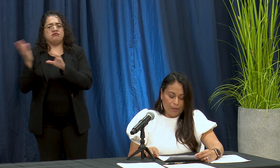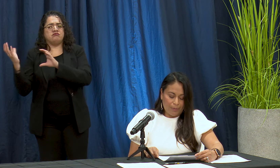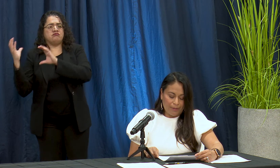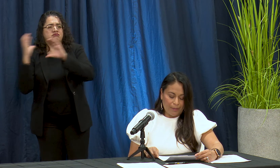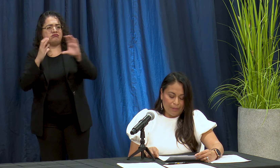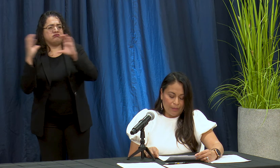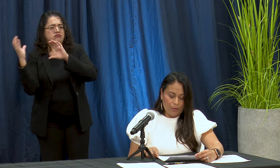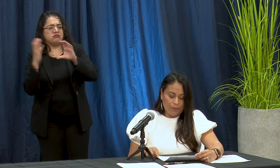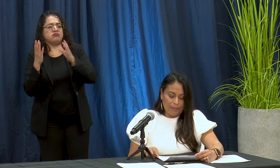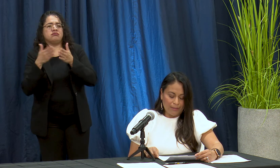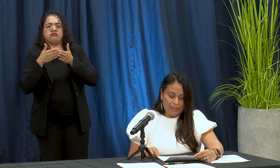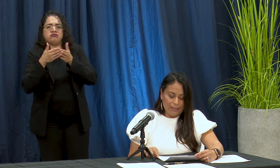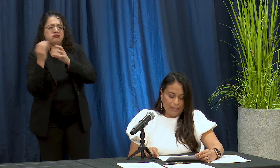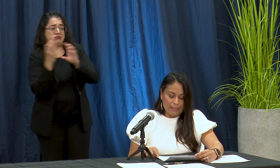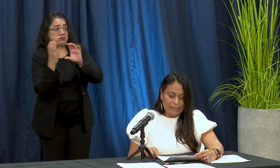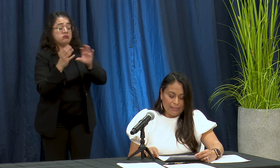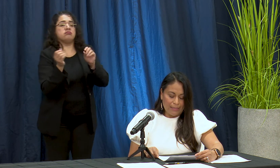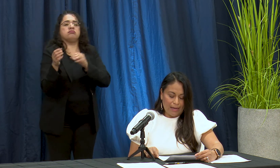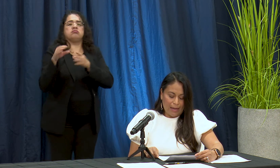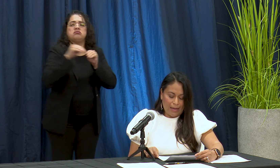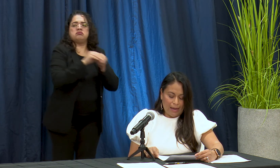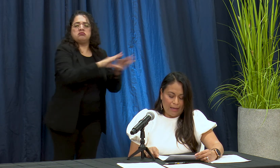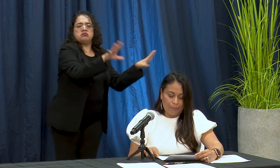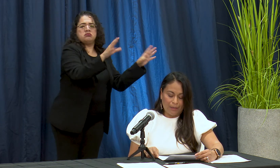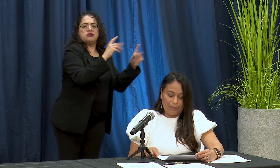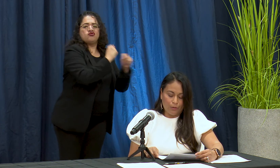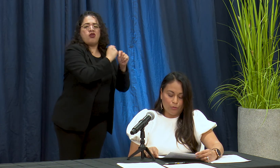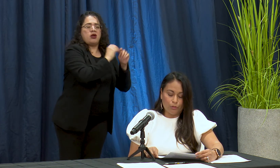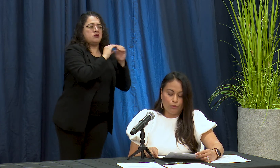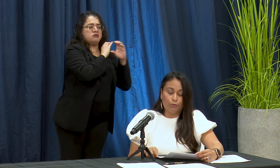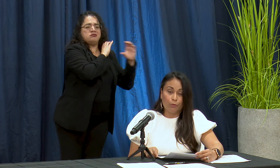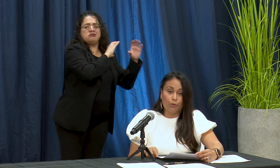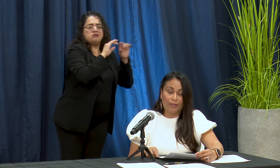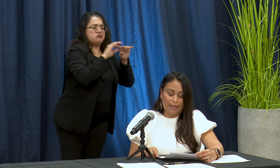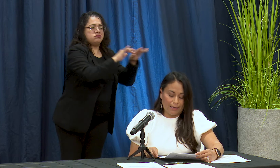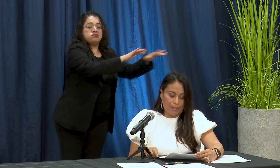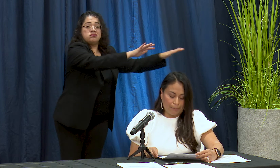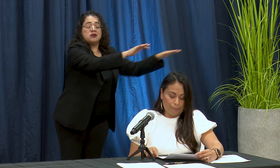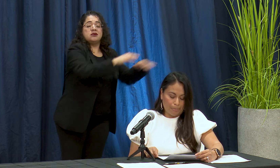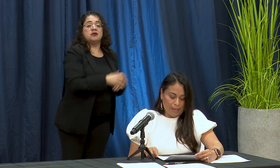olap Antonia de covenanting see an impact on nuestro flue ho de carga en